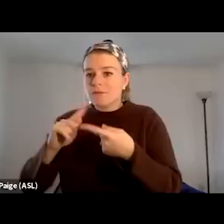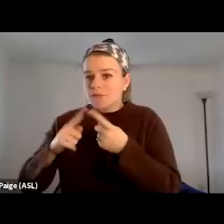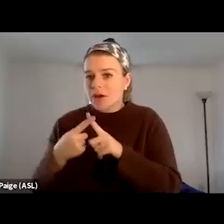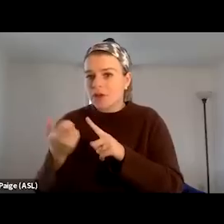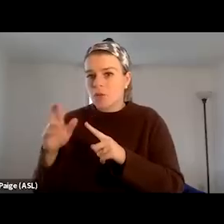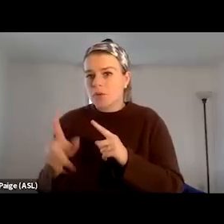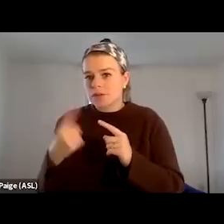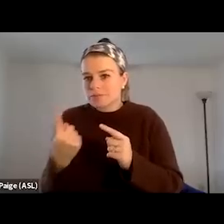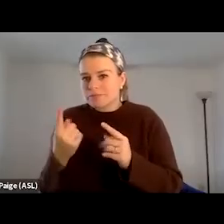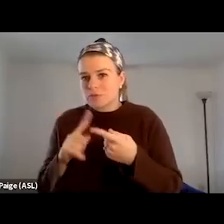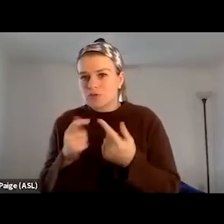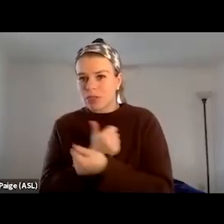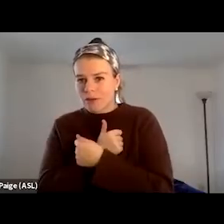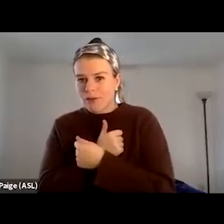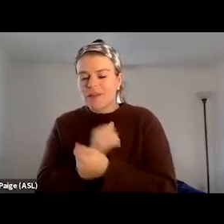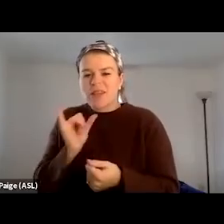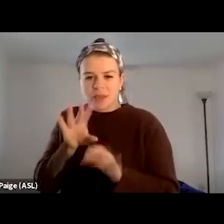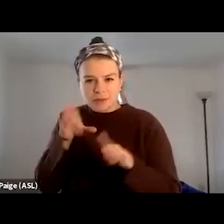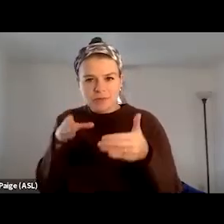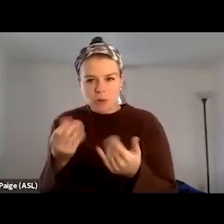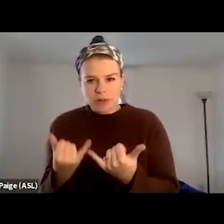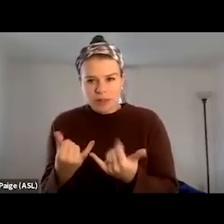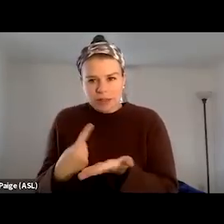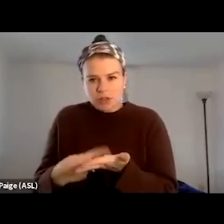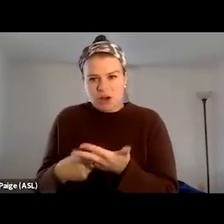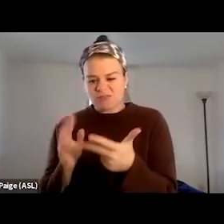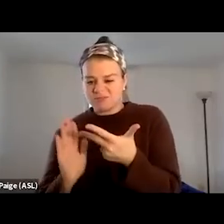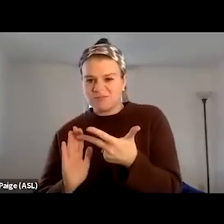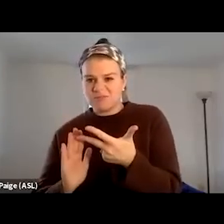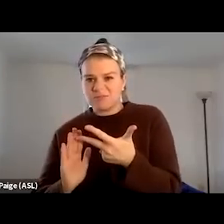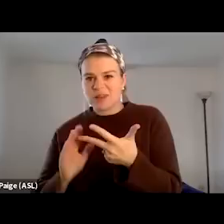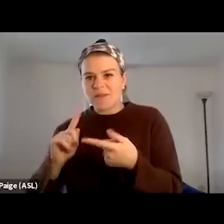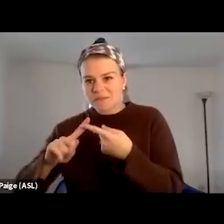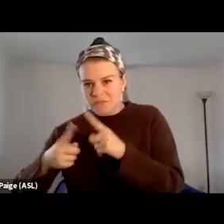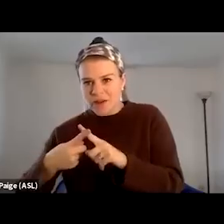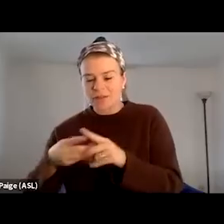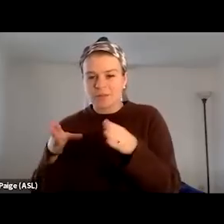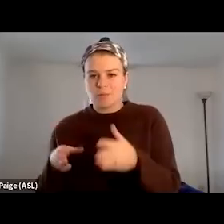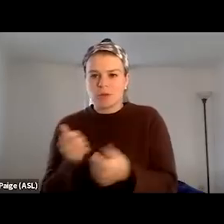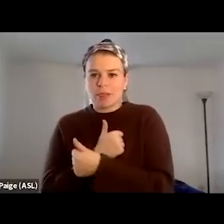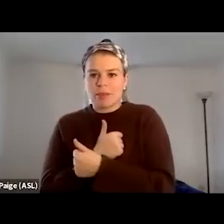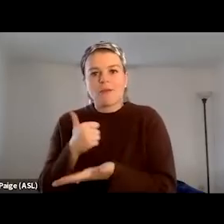Eso será el enfoque de la charla de hoy, esa última parte, "un amigo o alguien a quien amar", alguien que ayude a combatir la soledad.